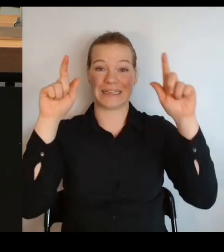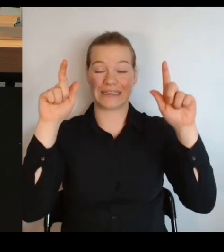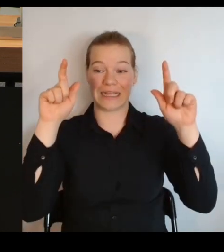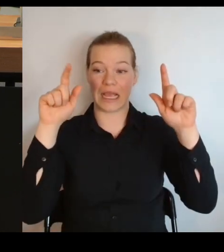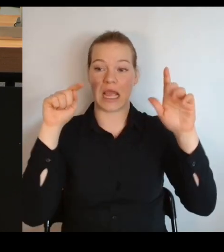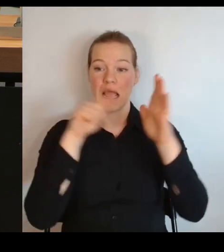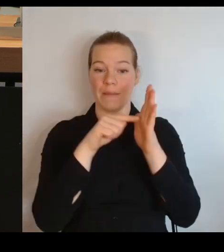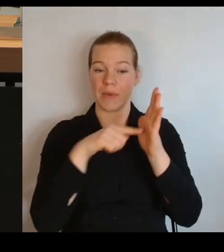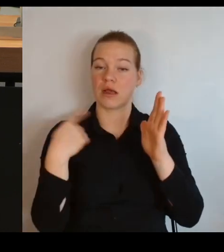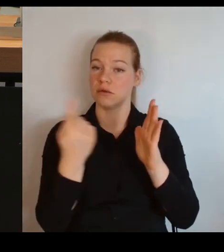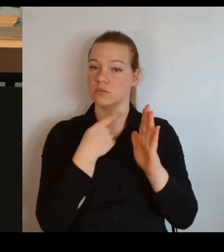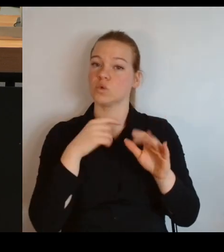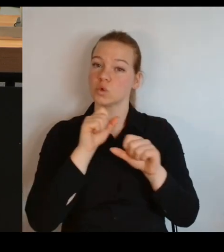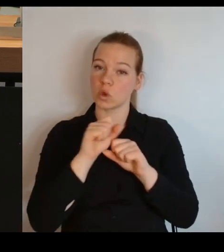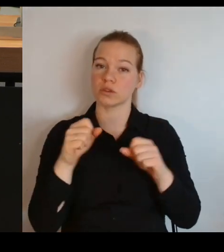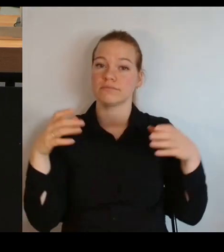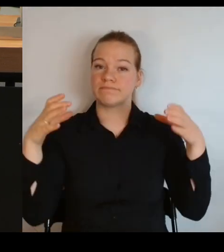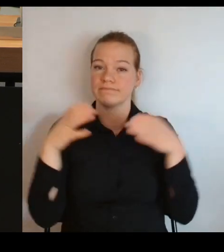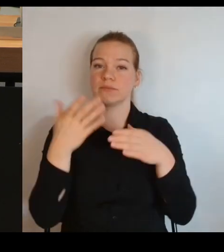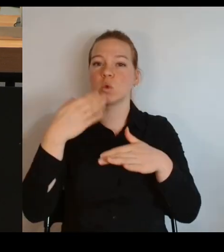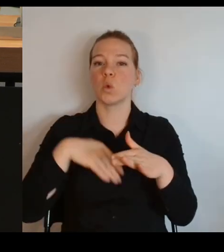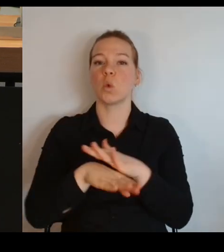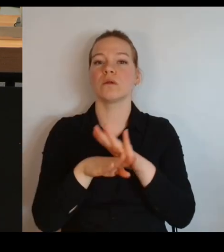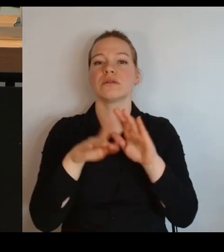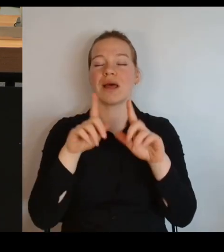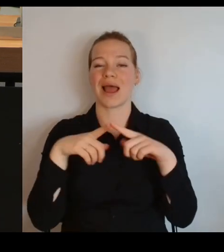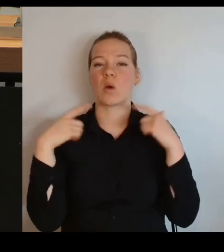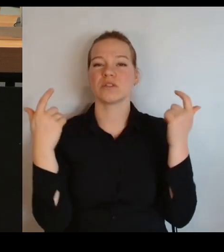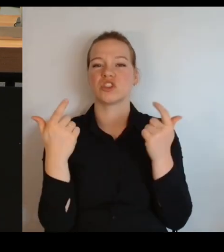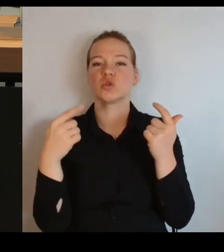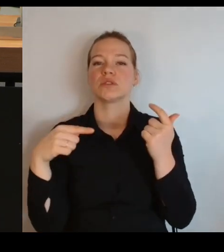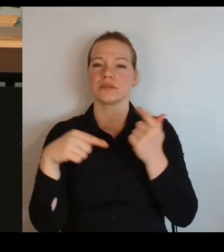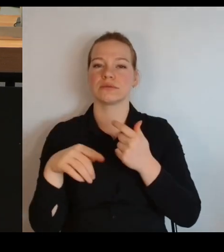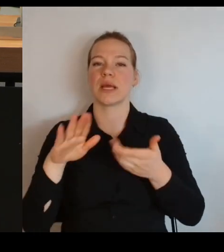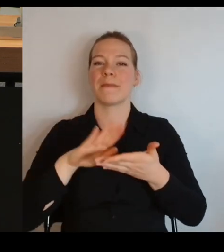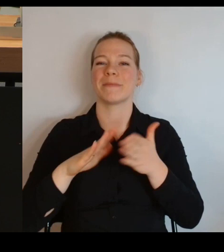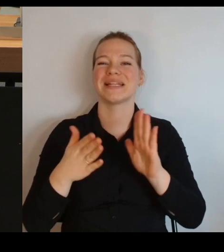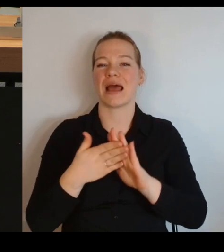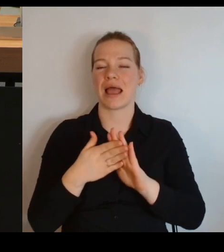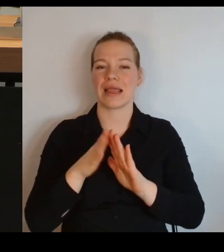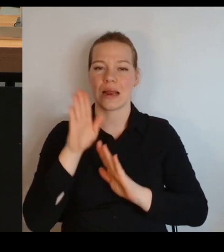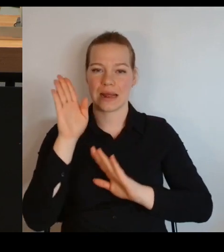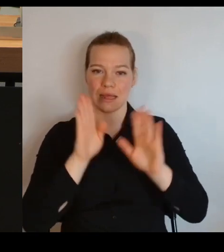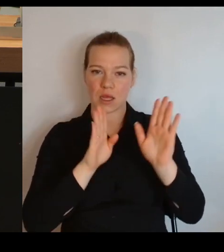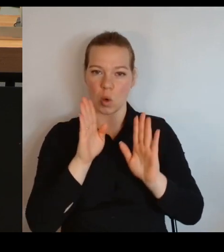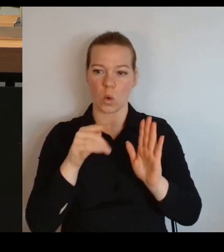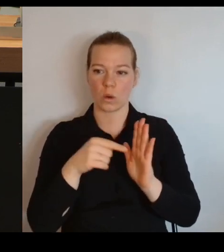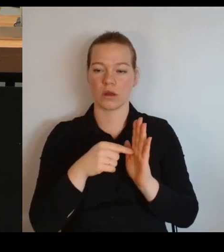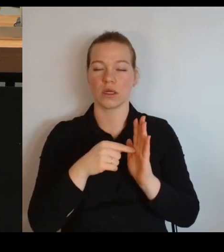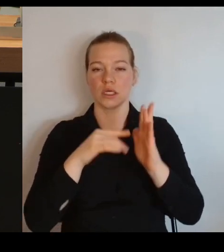sich das dann schon wieder ein bisschen differenzierter angeschaut, weil der Teufel steckt auch hier im Detail.